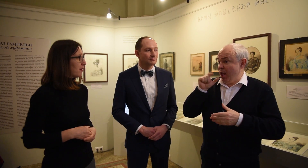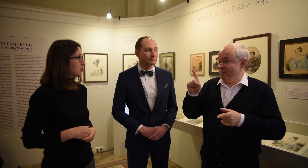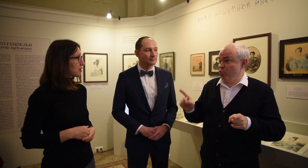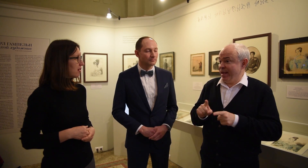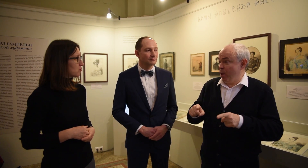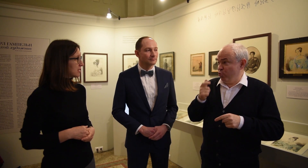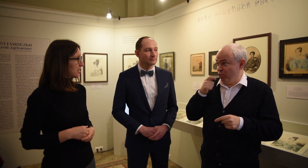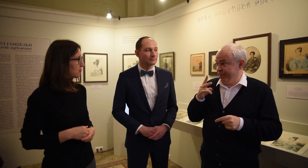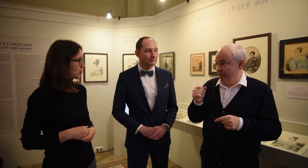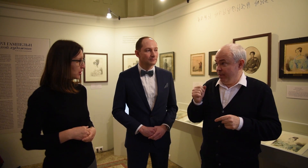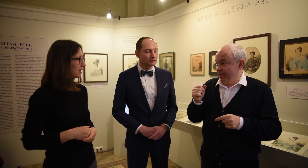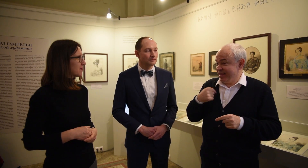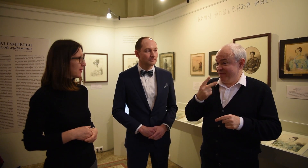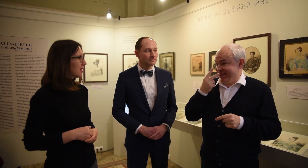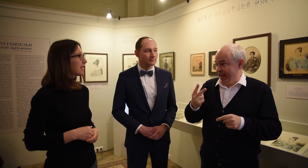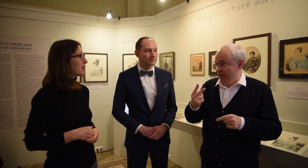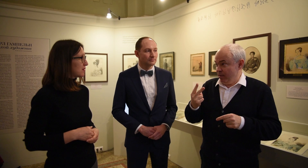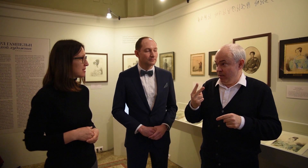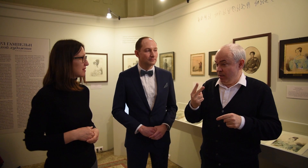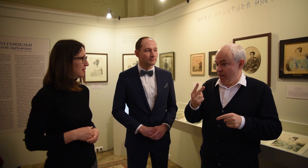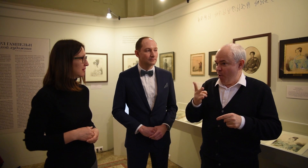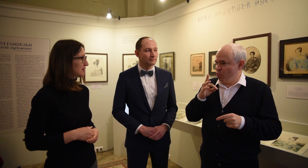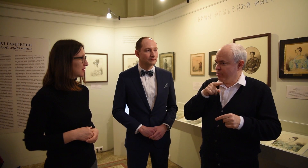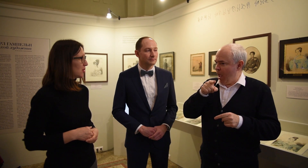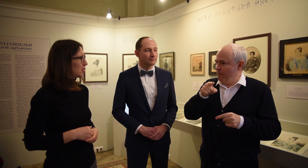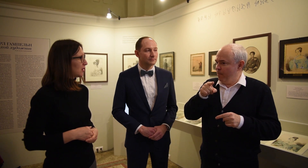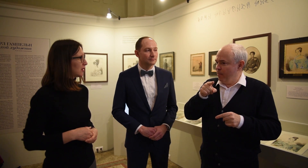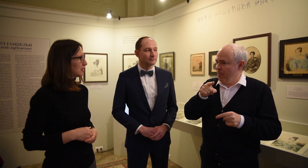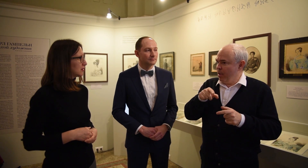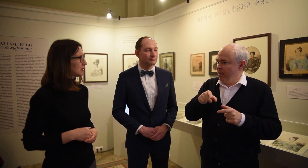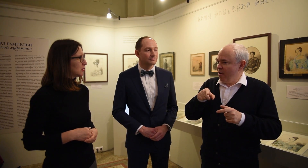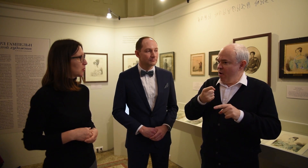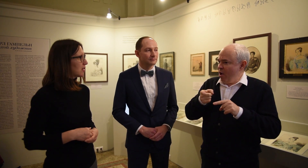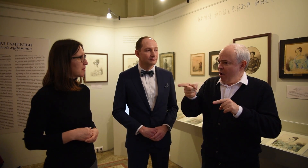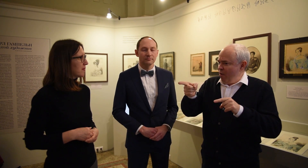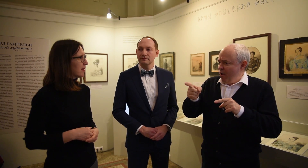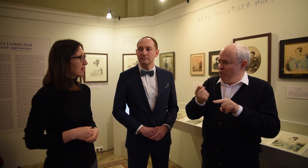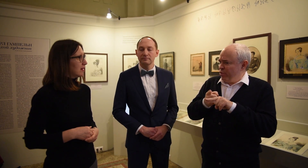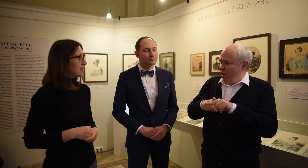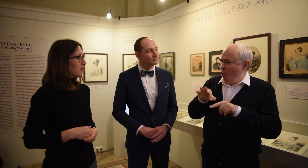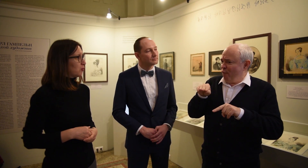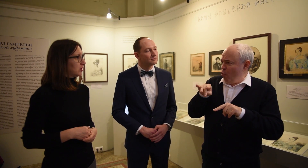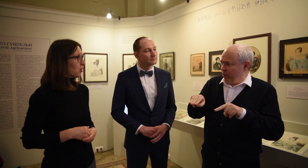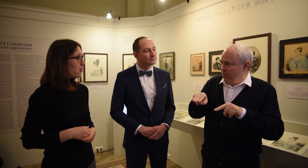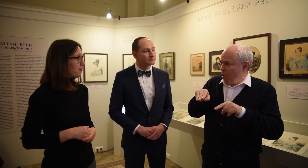Вчера в музее А.С. Пушкина я видел такой офорт,